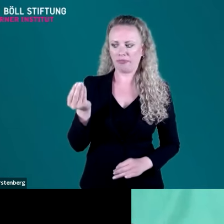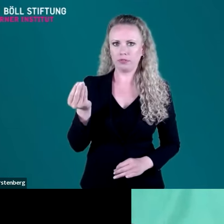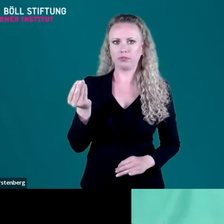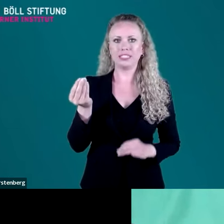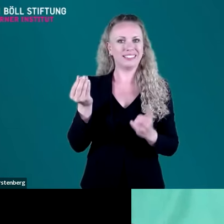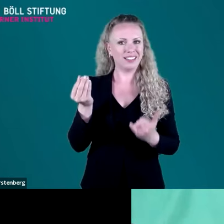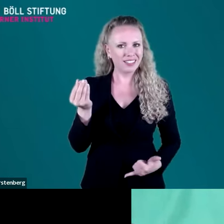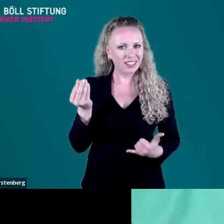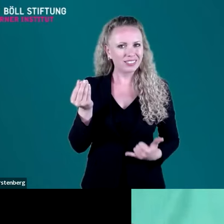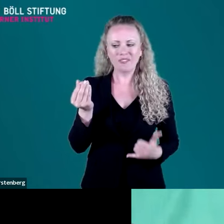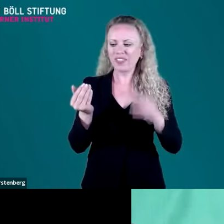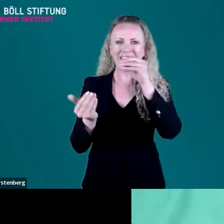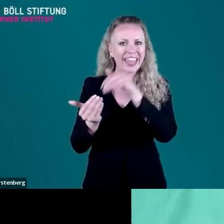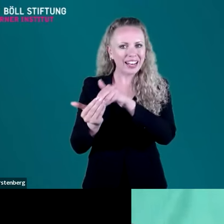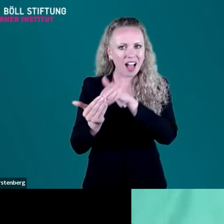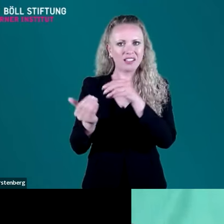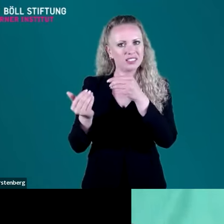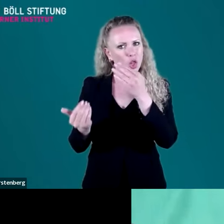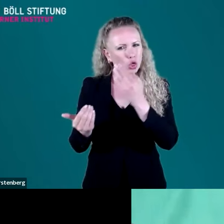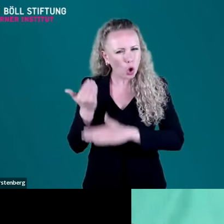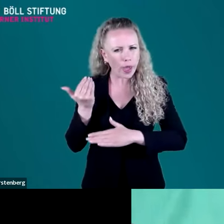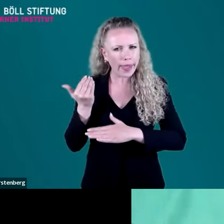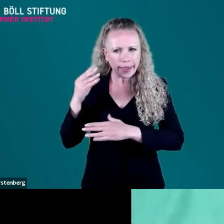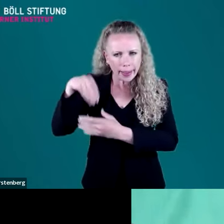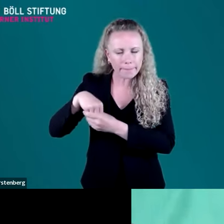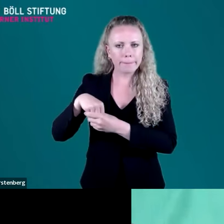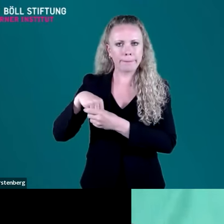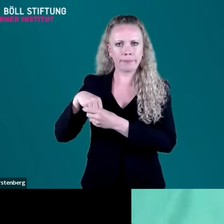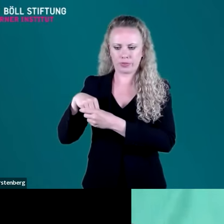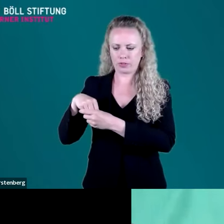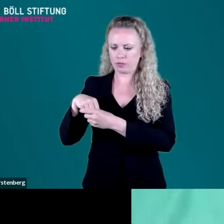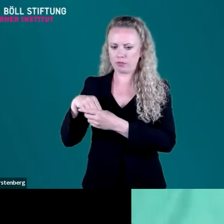mit neuen Inhalten, mit neuen Bedeutungen, quasi, jetzt gegen emanzipatorische Bewegung gesetzt wird.